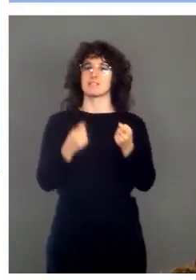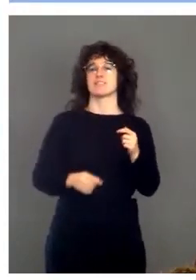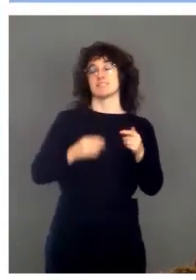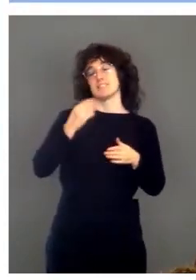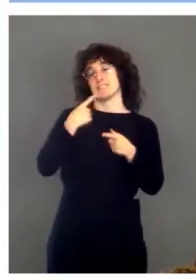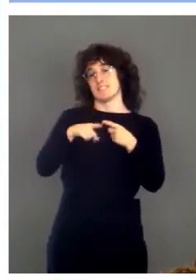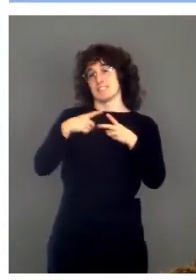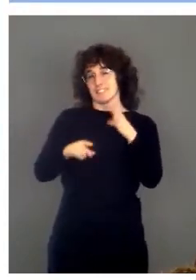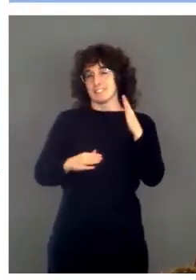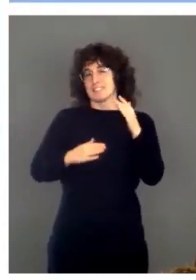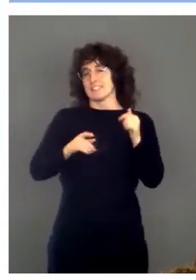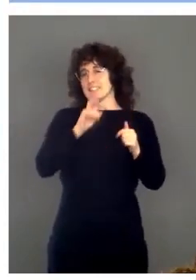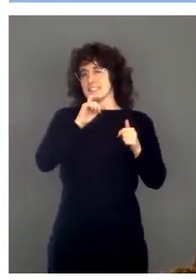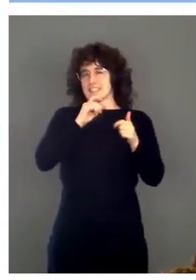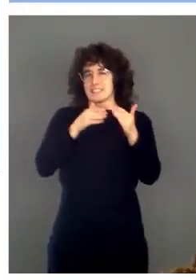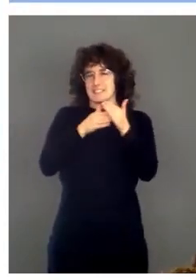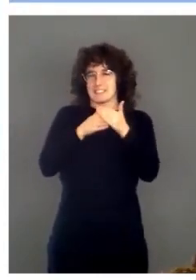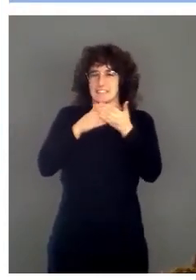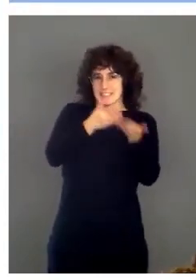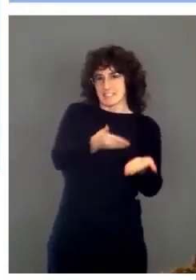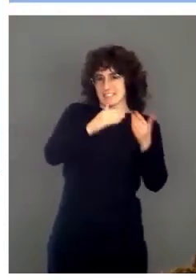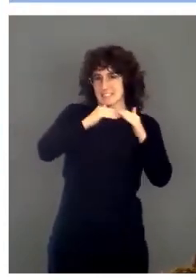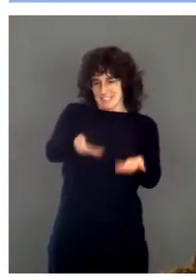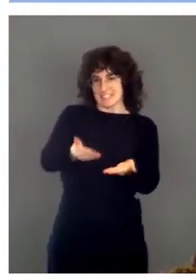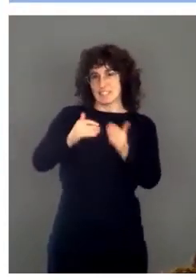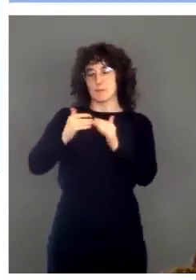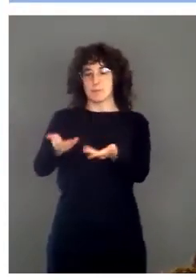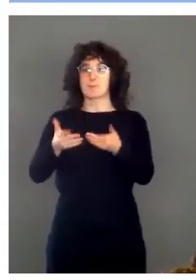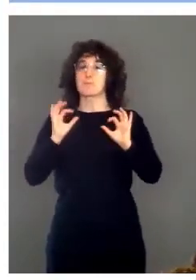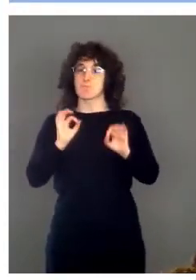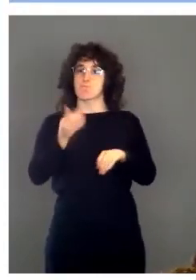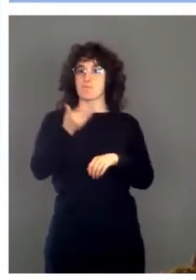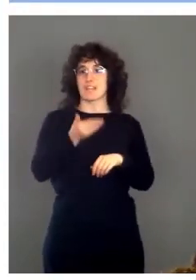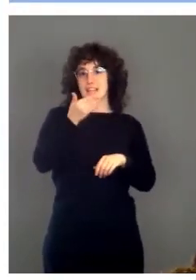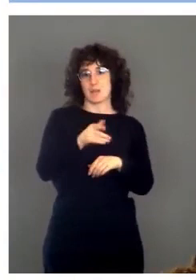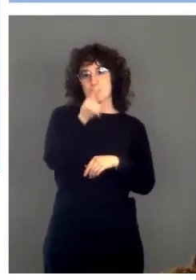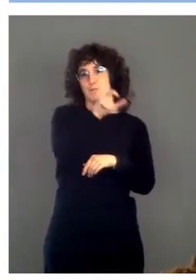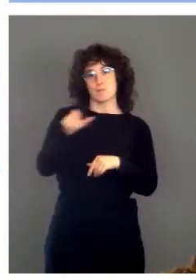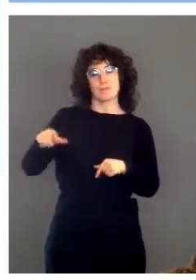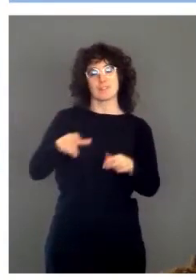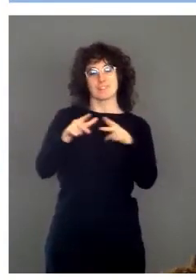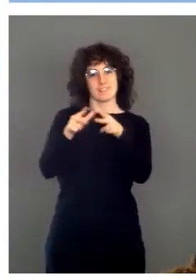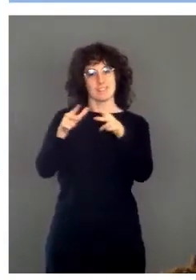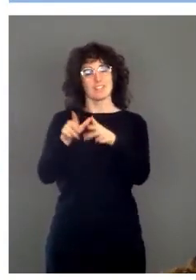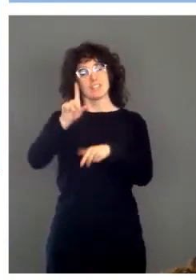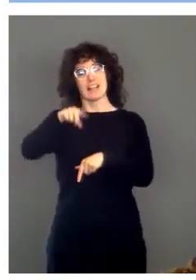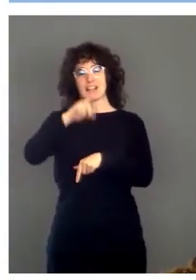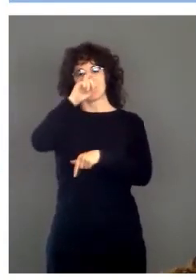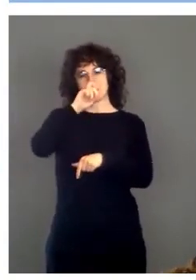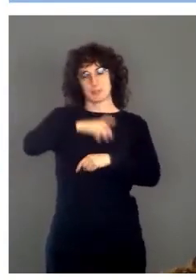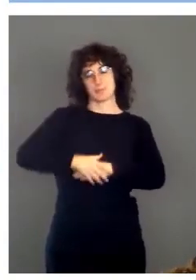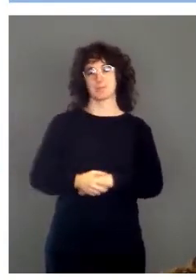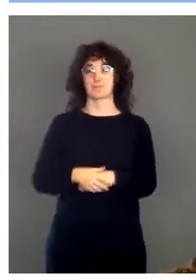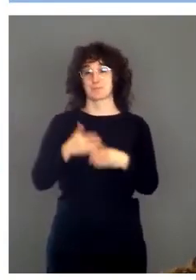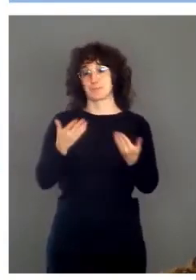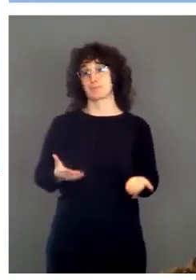En aportar unos valores que yo creo que en este momento es importante que como sociedad lo recordemos también no Eh desde este punto de vista